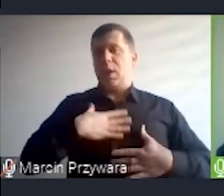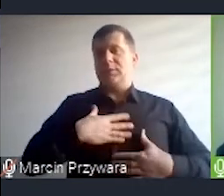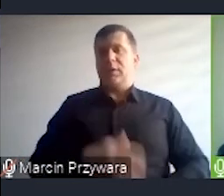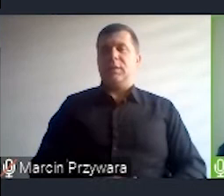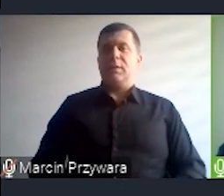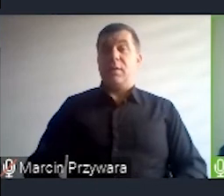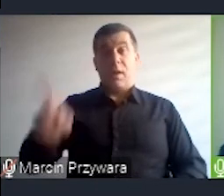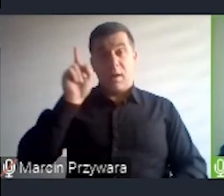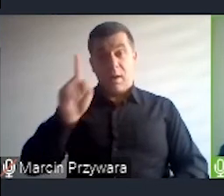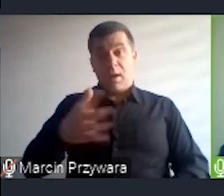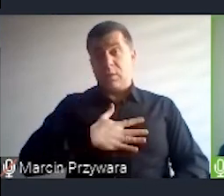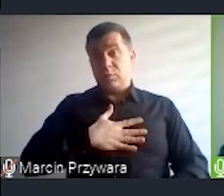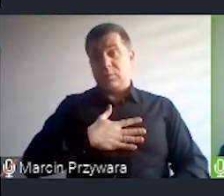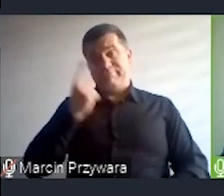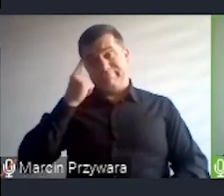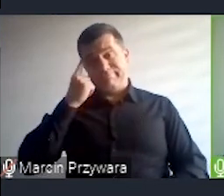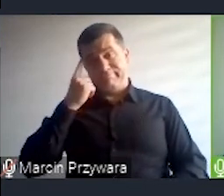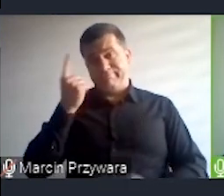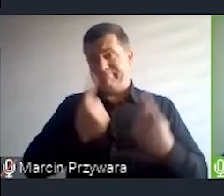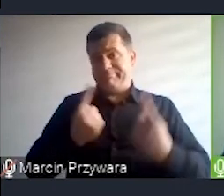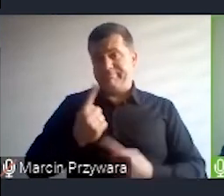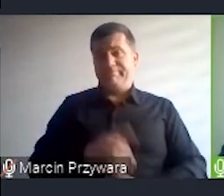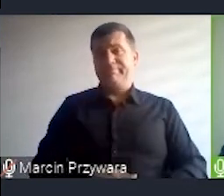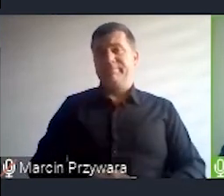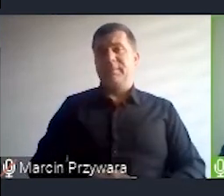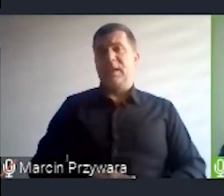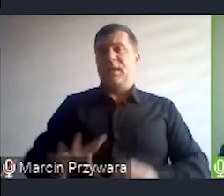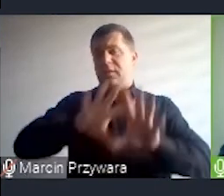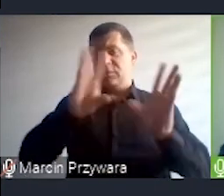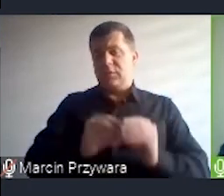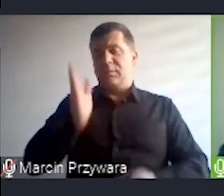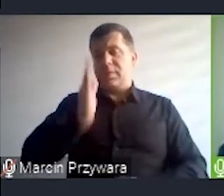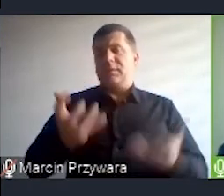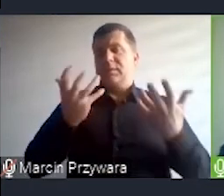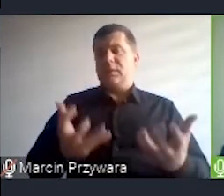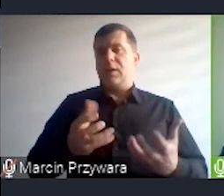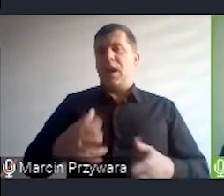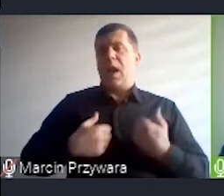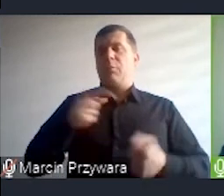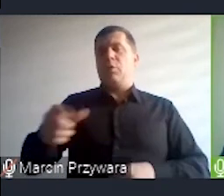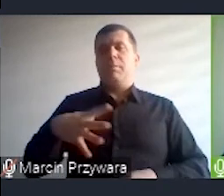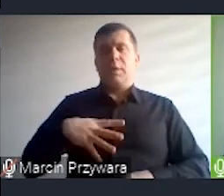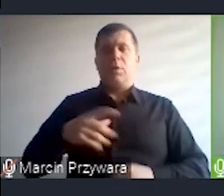ale raczej stoję na stanowisku, że wszyscy by chcieli, aby to był cross-financing,